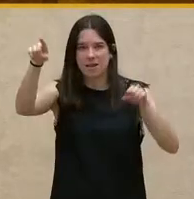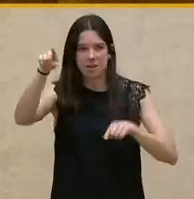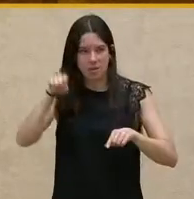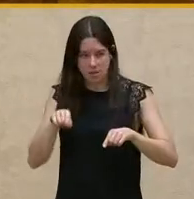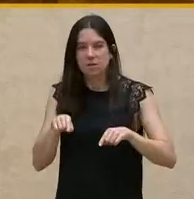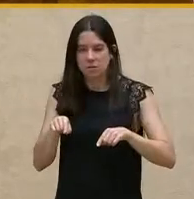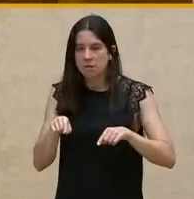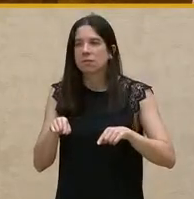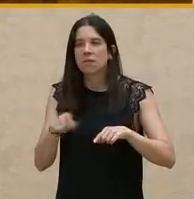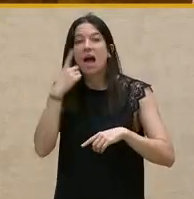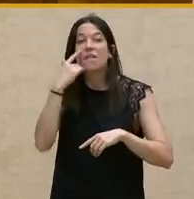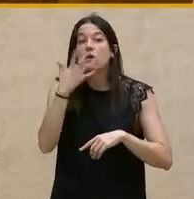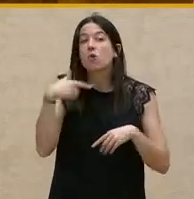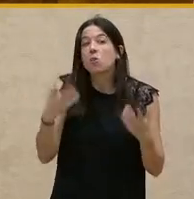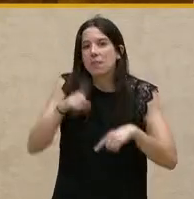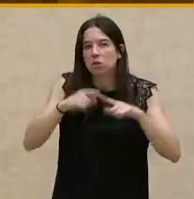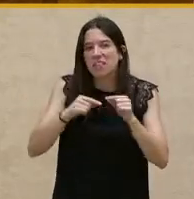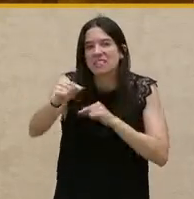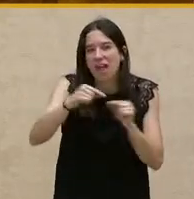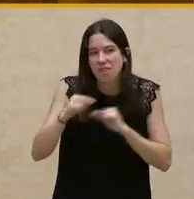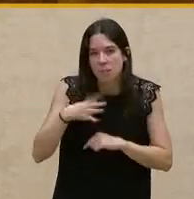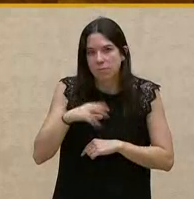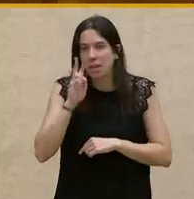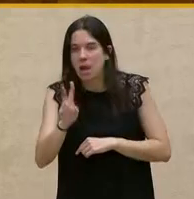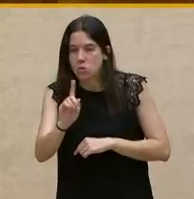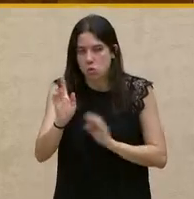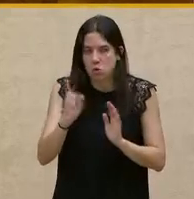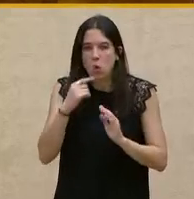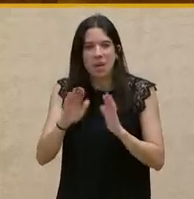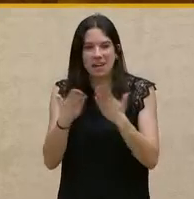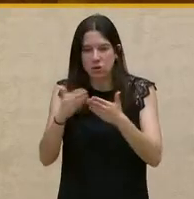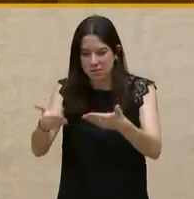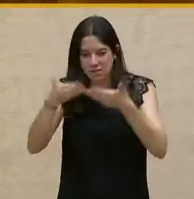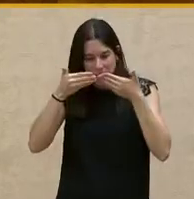a ver qué color era en función de la distancia y del libro acercándolo, alejándolo para ver a